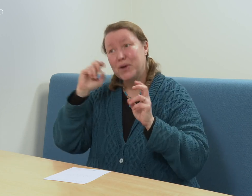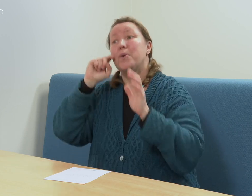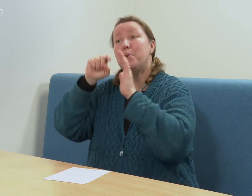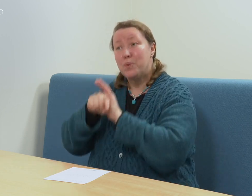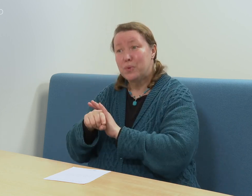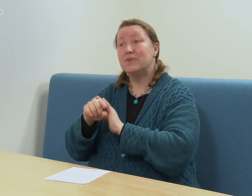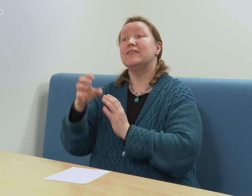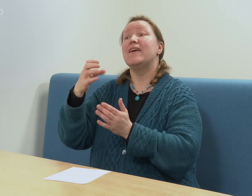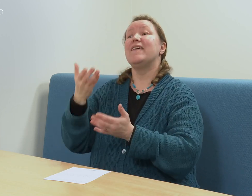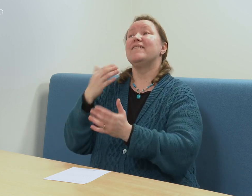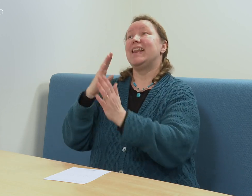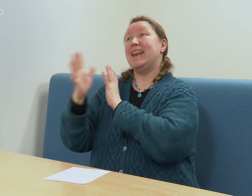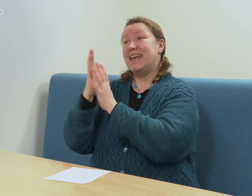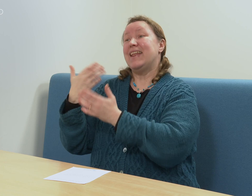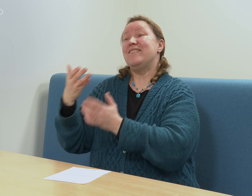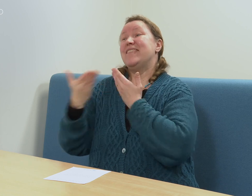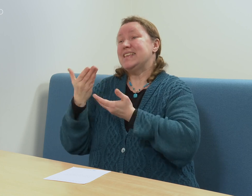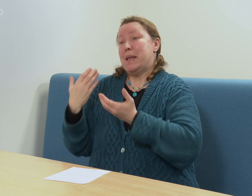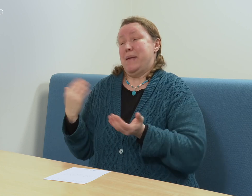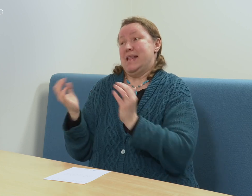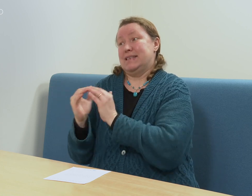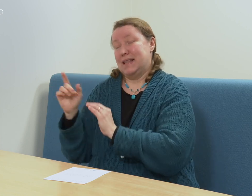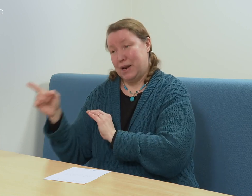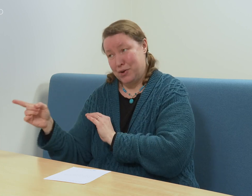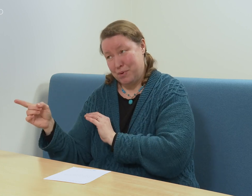kuuluisi palvelun järjestäminen liikenne- ja viestintäministeriön vastuulle.